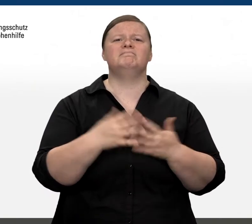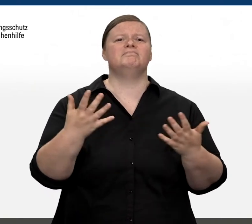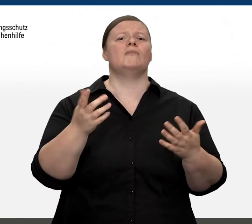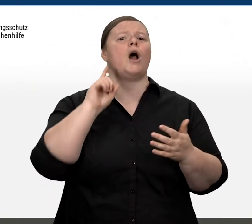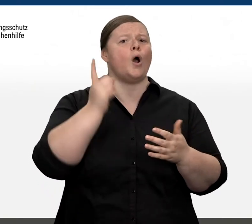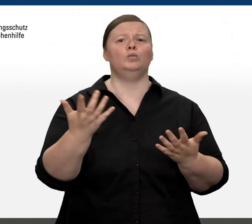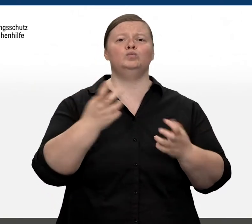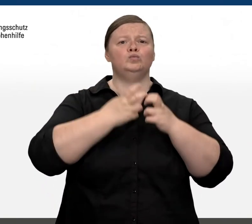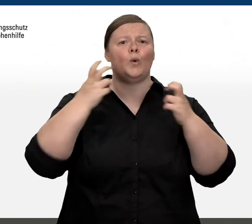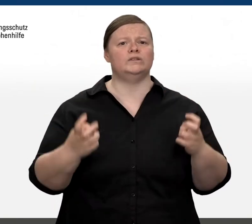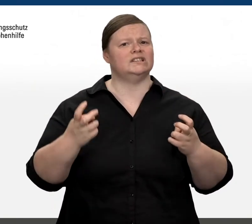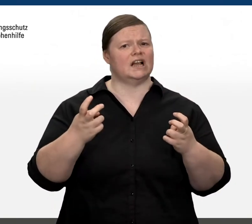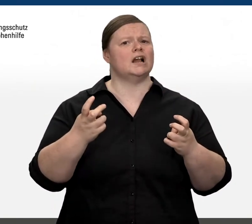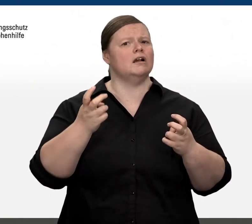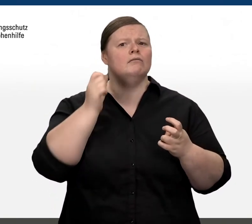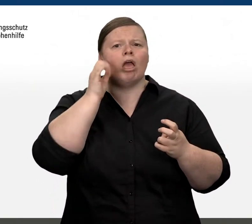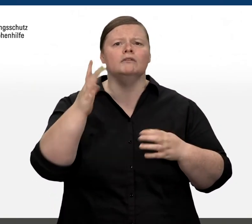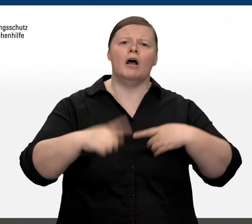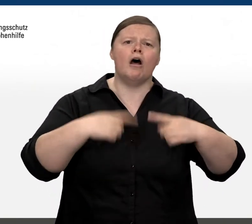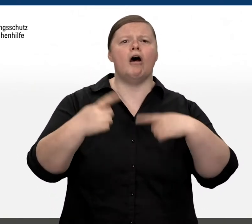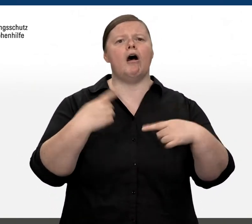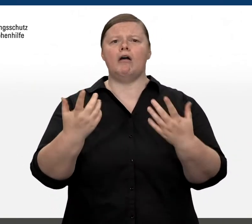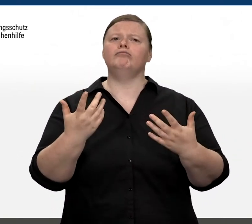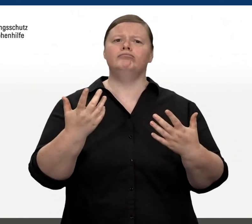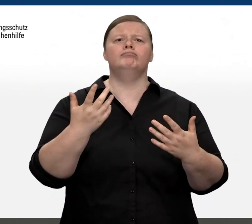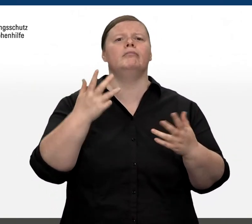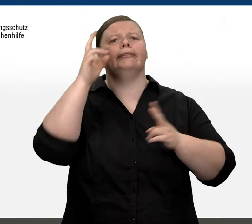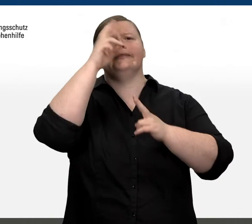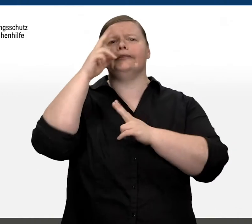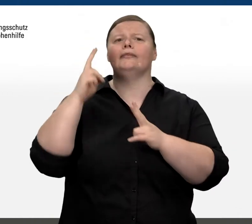Aber auch der sorglose Umgang